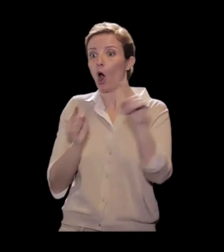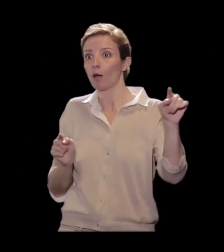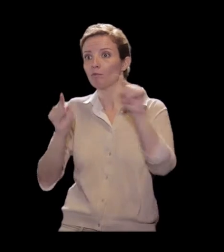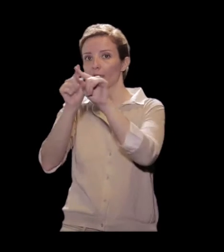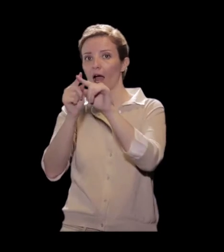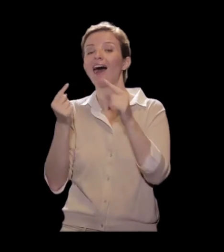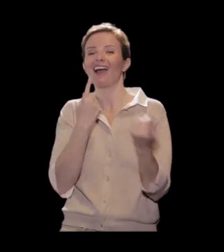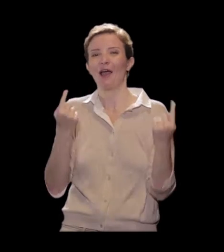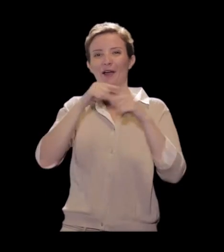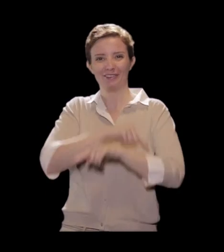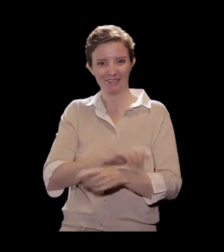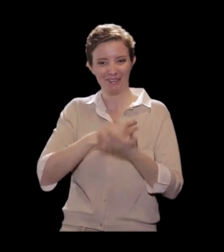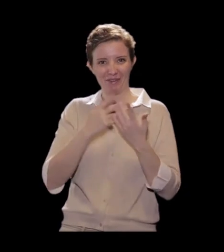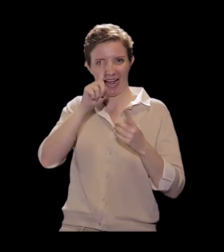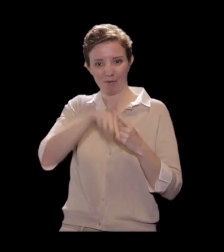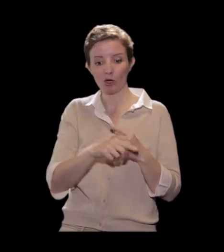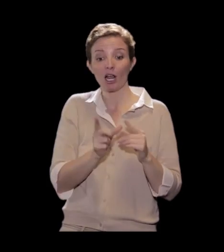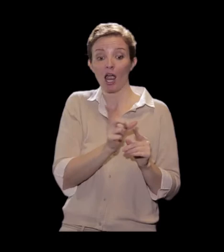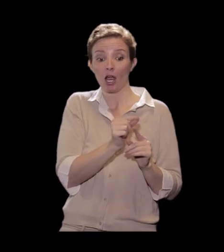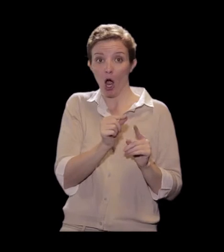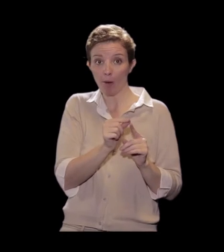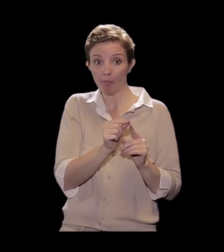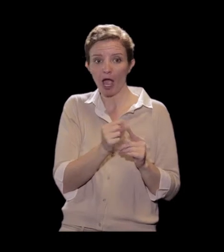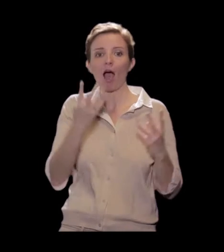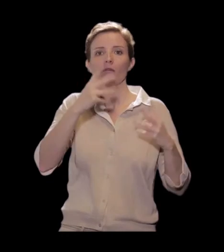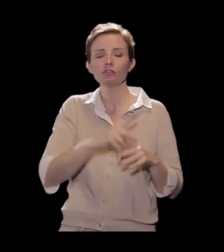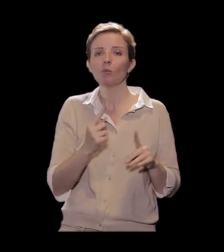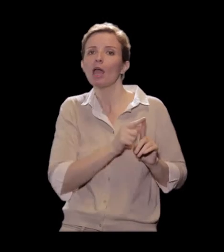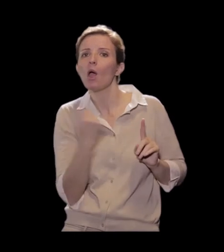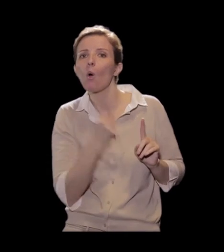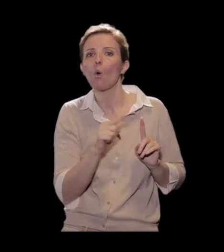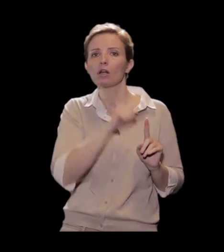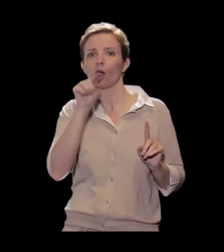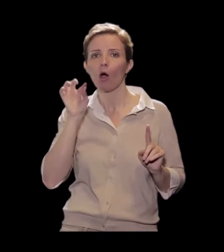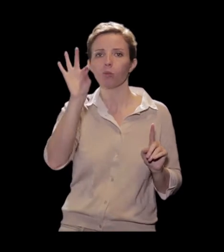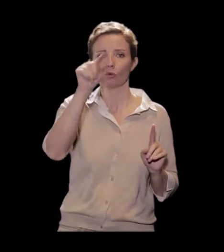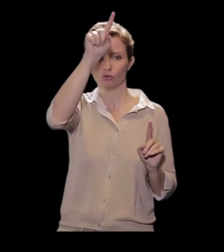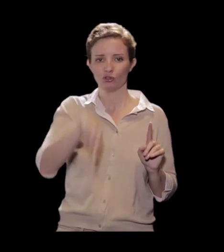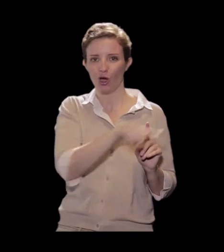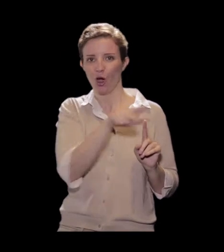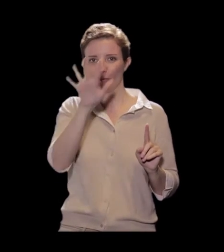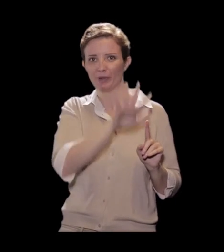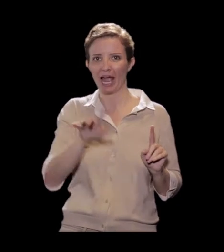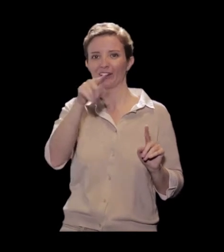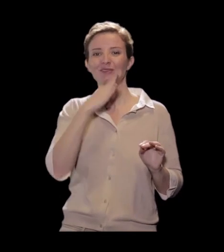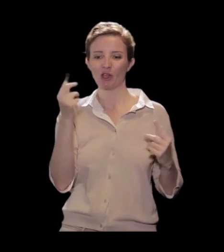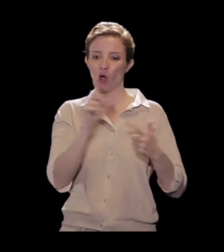è possibile associare un unico punto del piano cartesiano. C'è una corrispondenza biunivoca tra questi elementi.